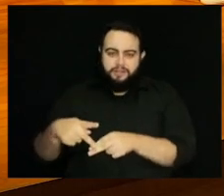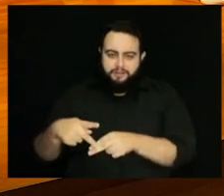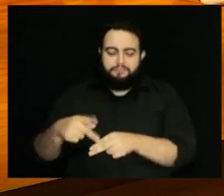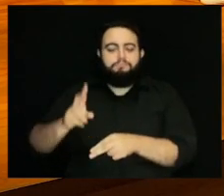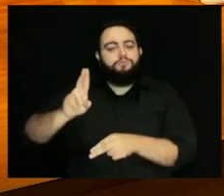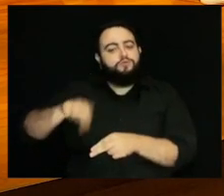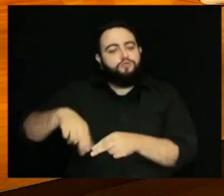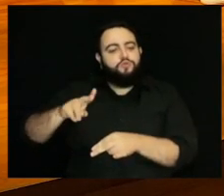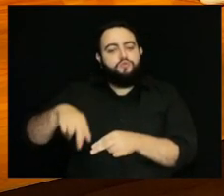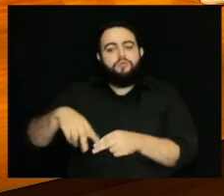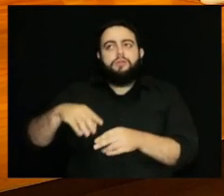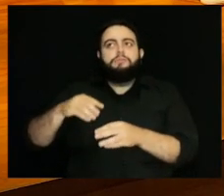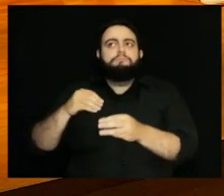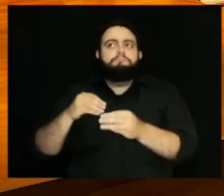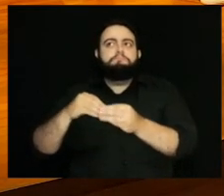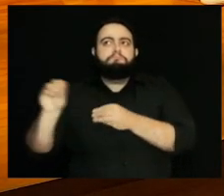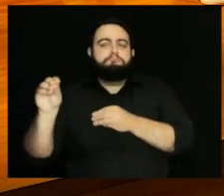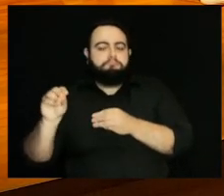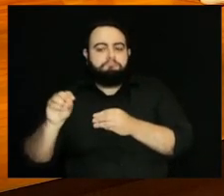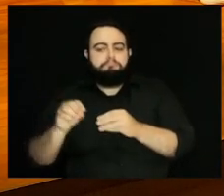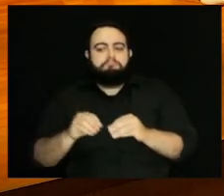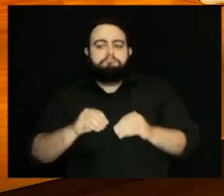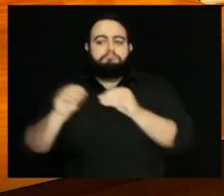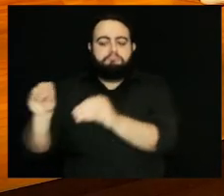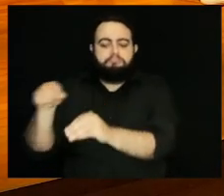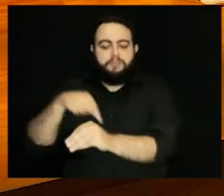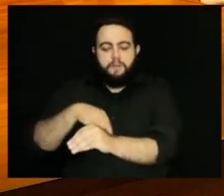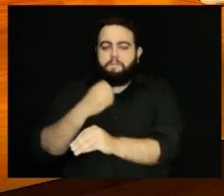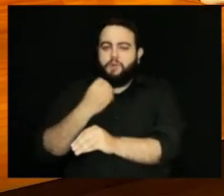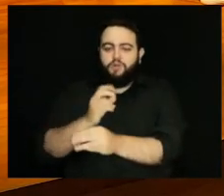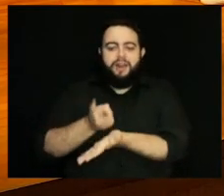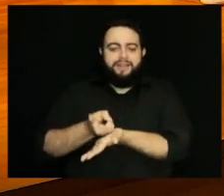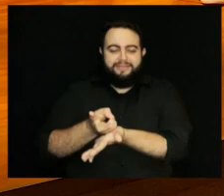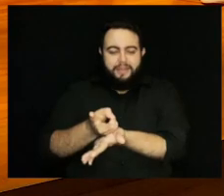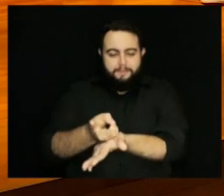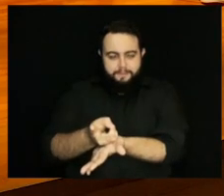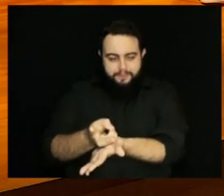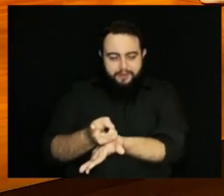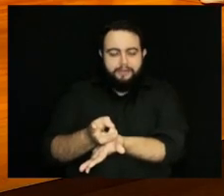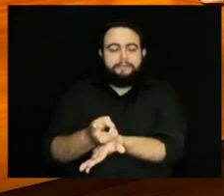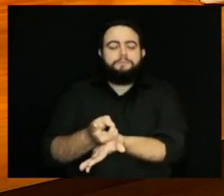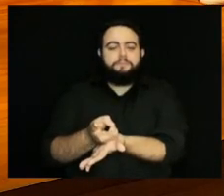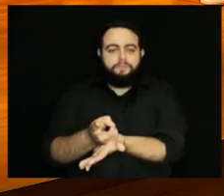Porto Alegre, ao contrário de absolutamente todos os outros compositores nascidos na primeira metade